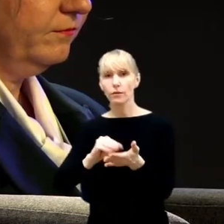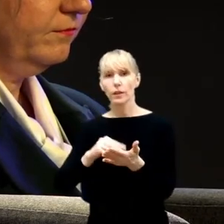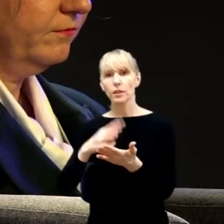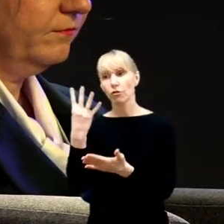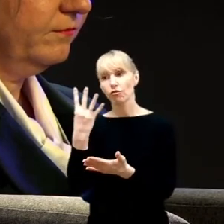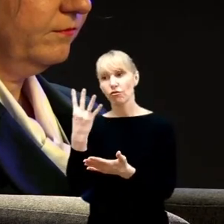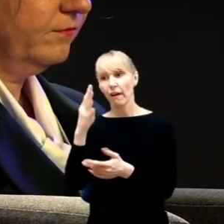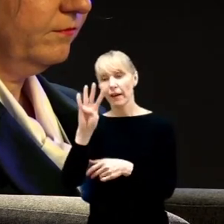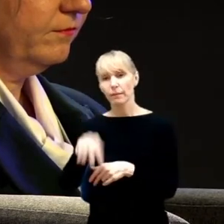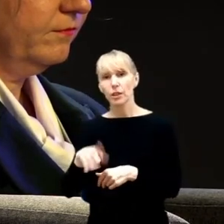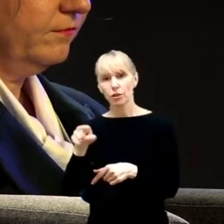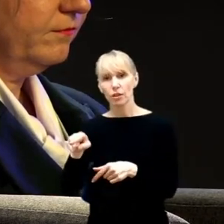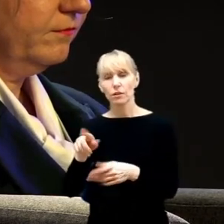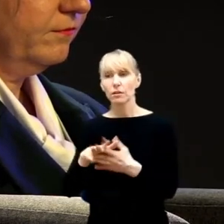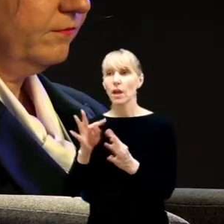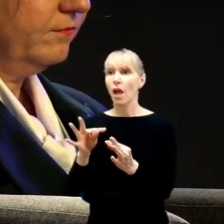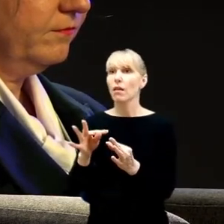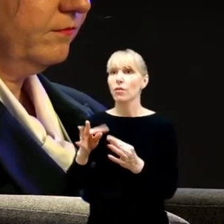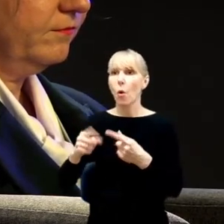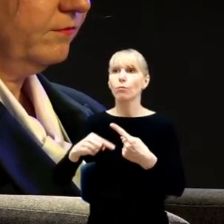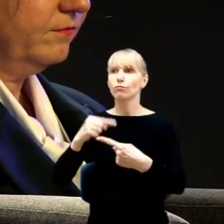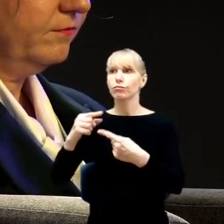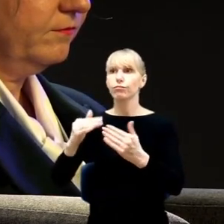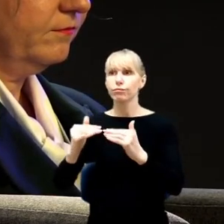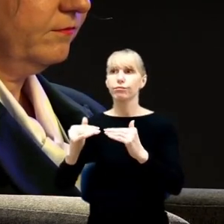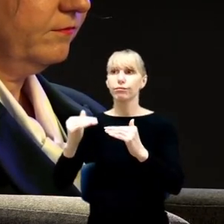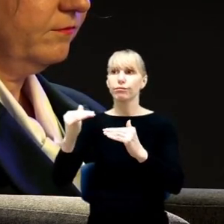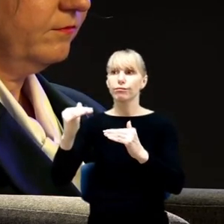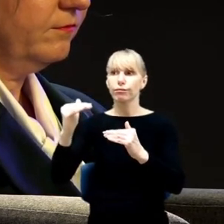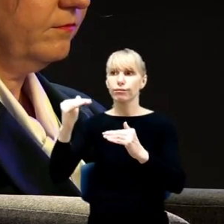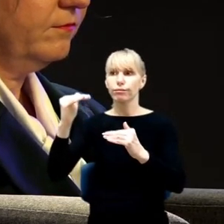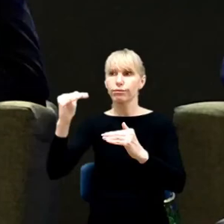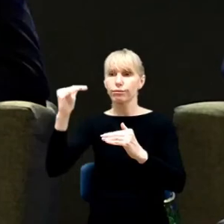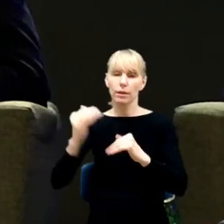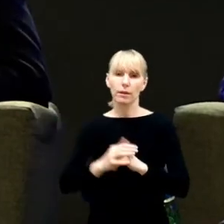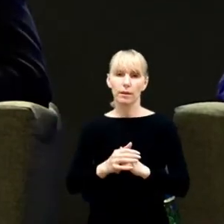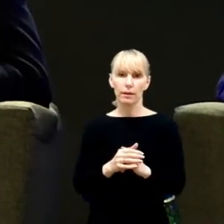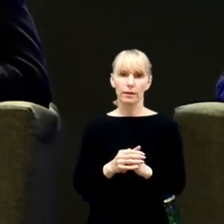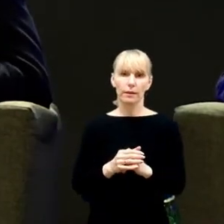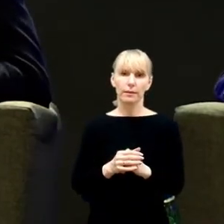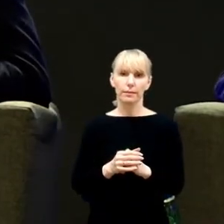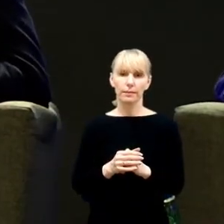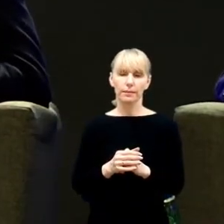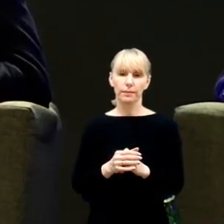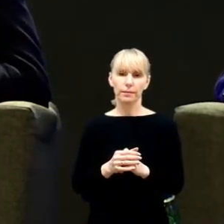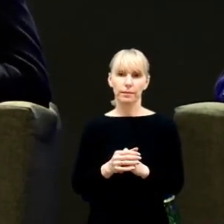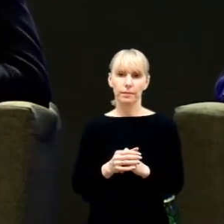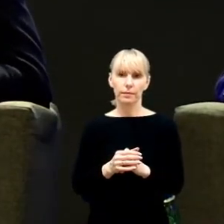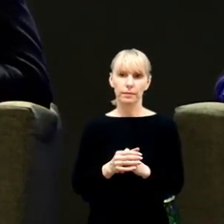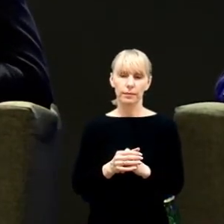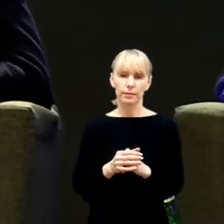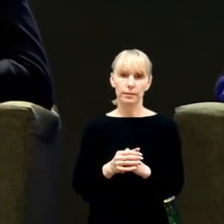że ten tempo jest utrzymywane ciągłego wzrostu, czyli mamy wygenerowany popyt.